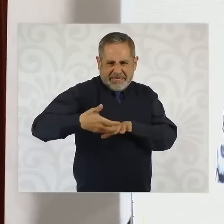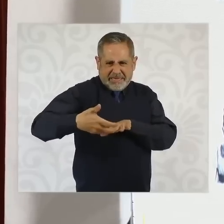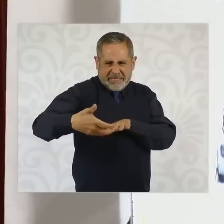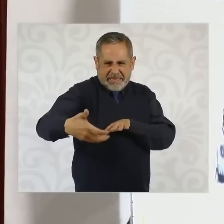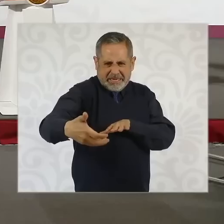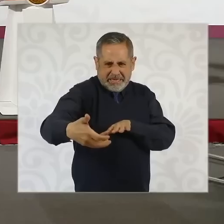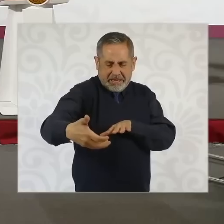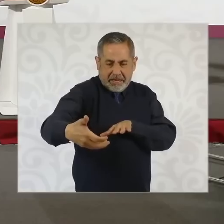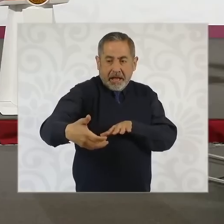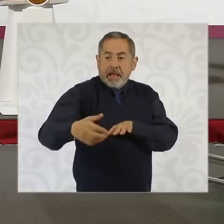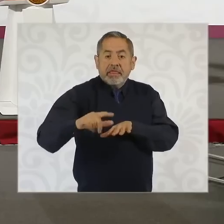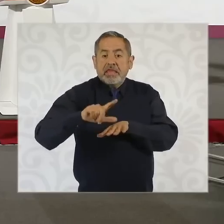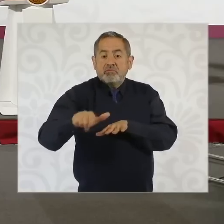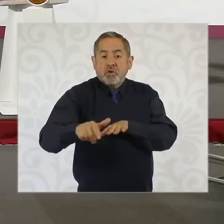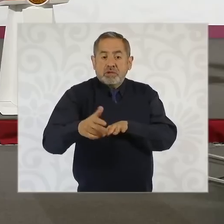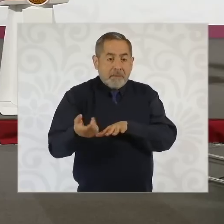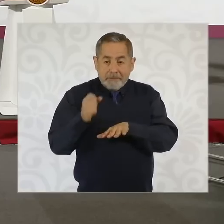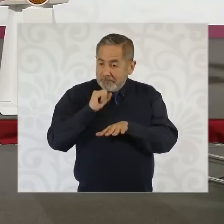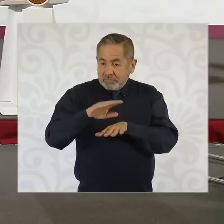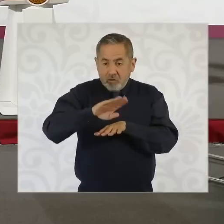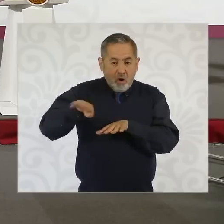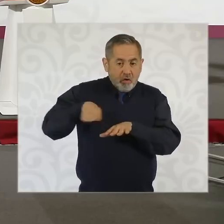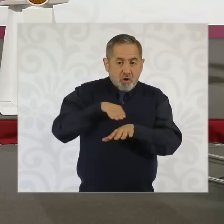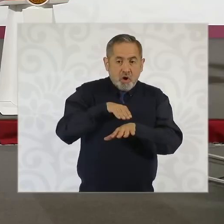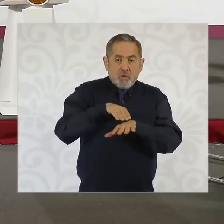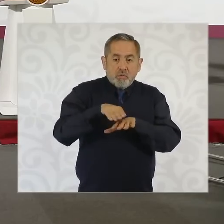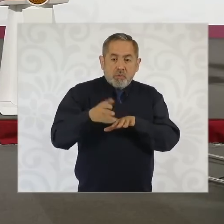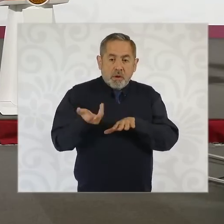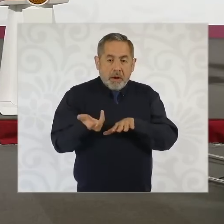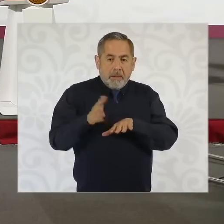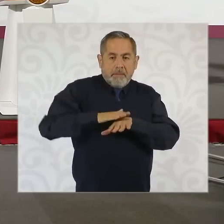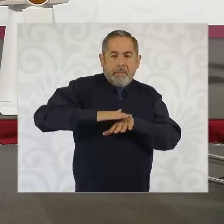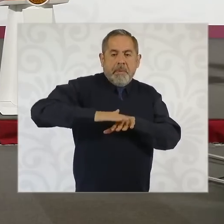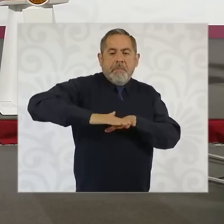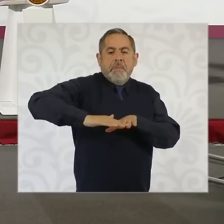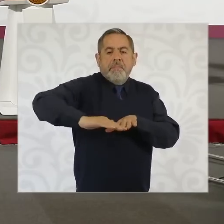y estabilizar y con eso pues tenemos ahorros Porque no tenemos que estar moviendo y sacando